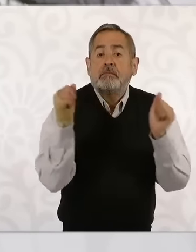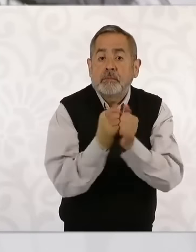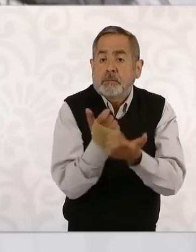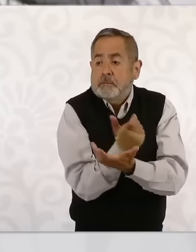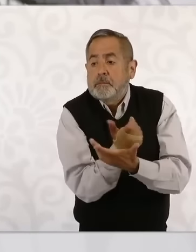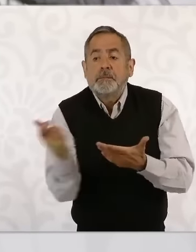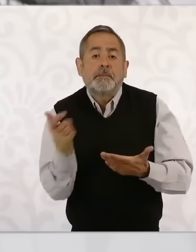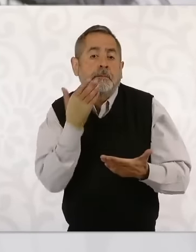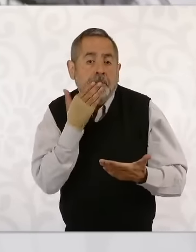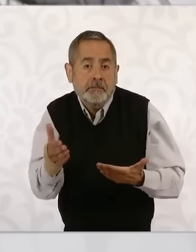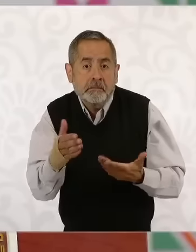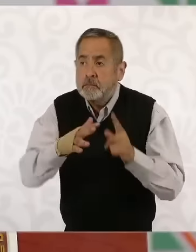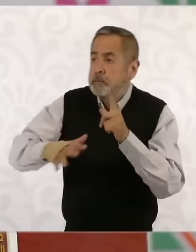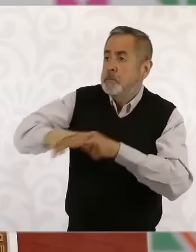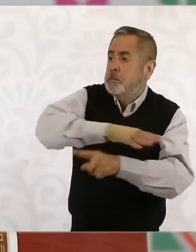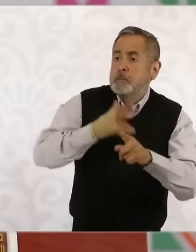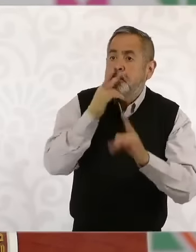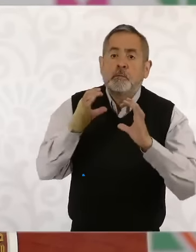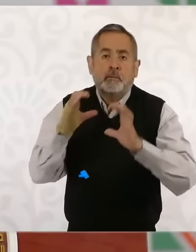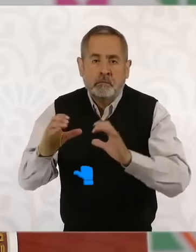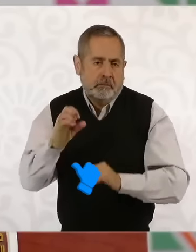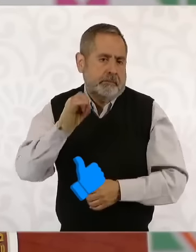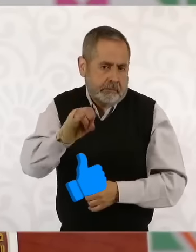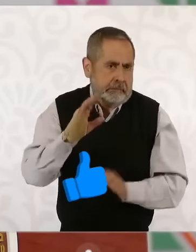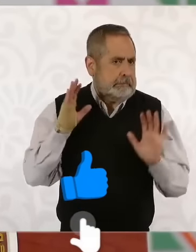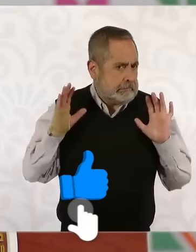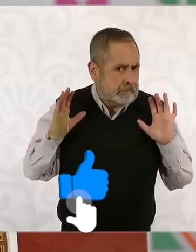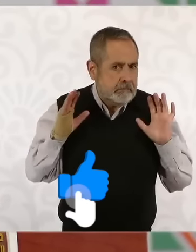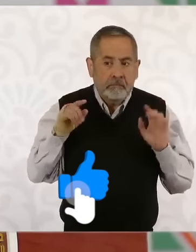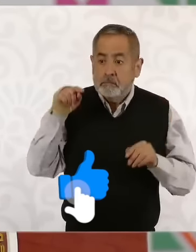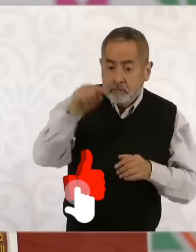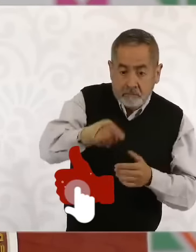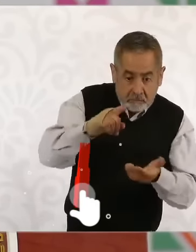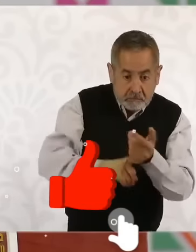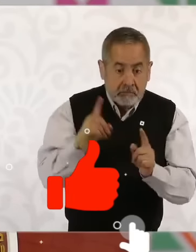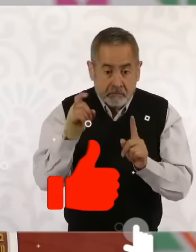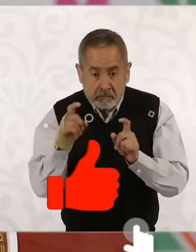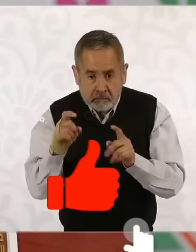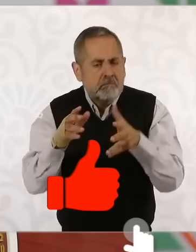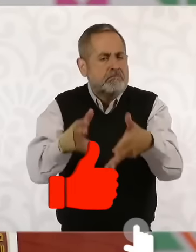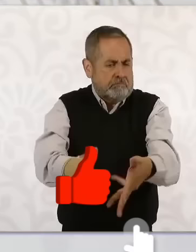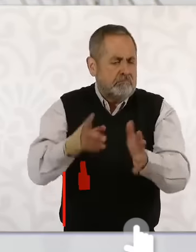de México. Vengan a invertir en aquellos lugares en donde hay agua si tienen gran consumo de agua.